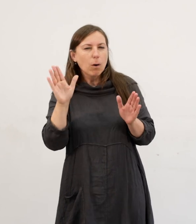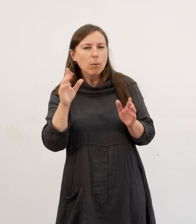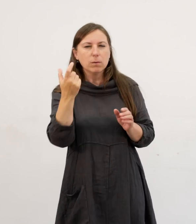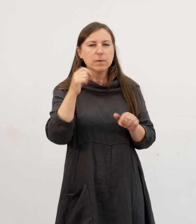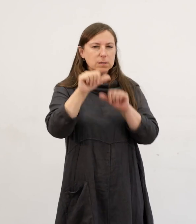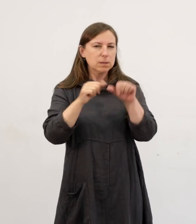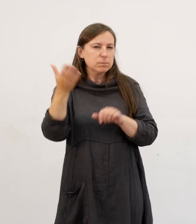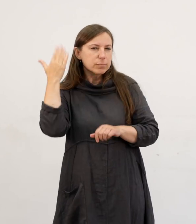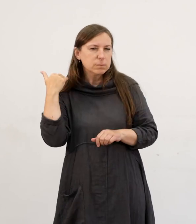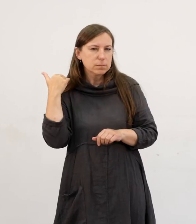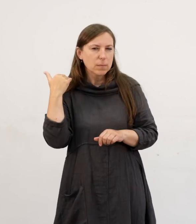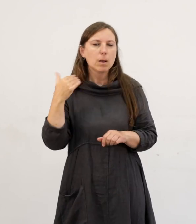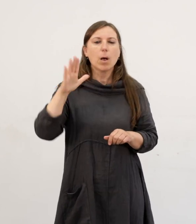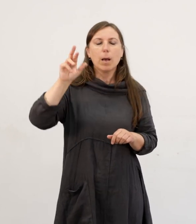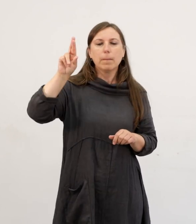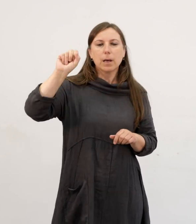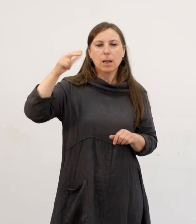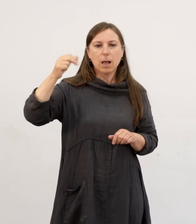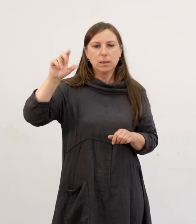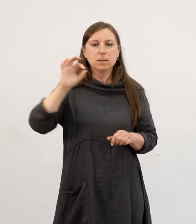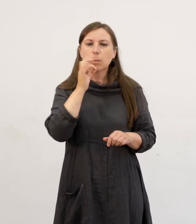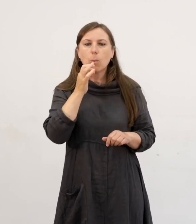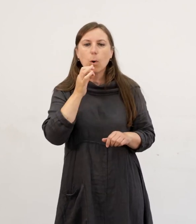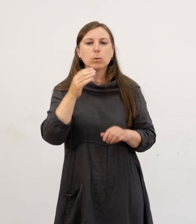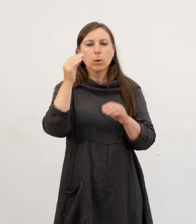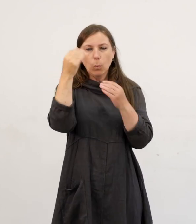W młodości szkolił się w wojsku francuskim.